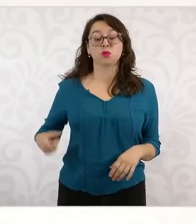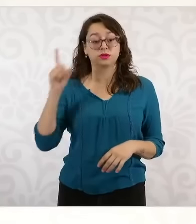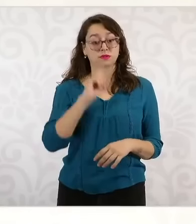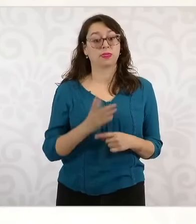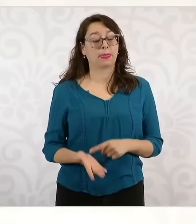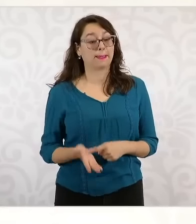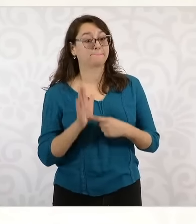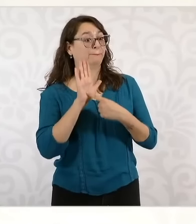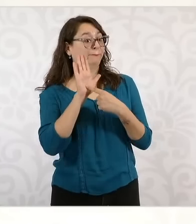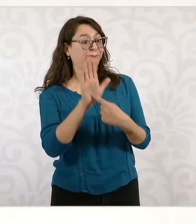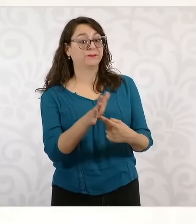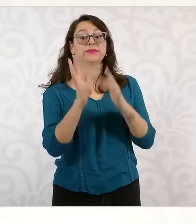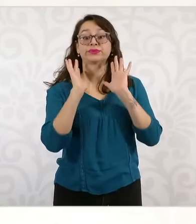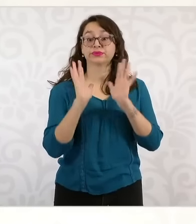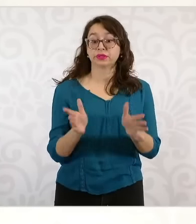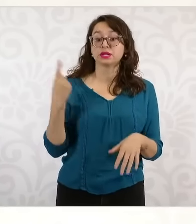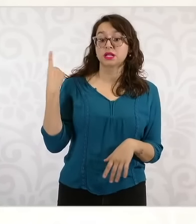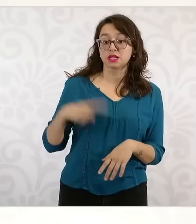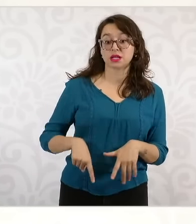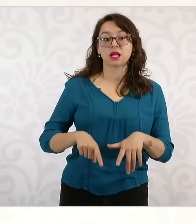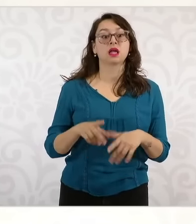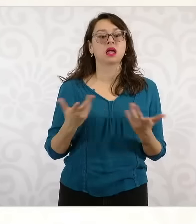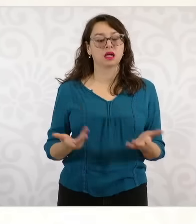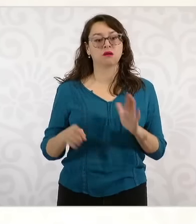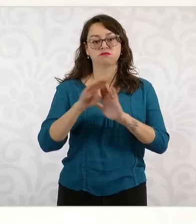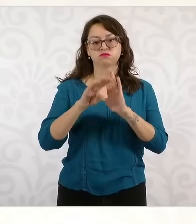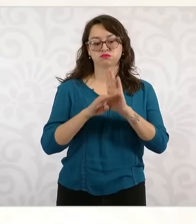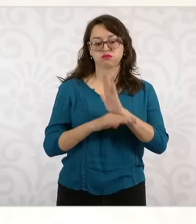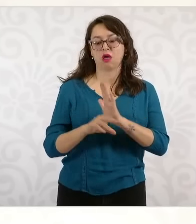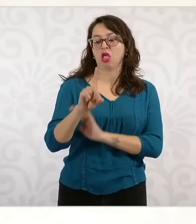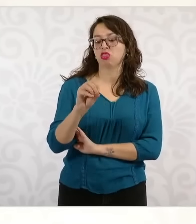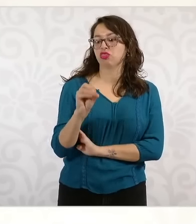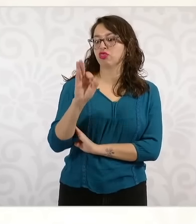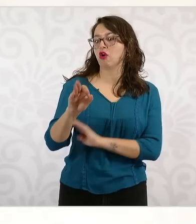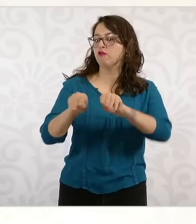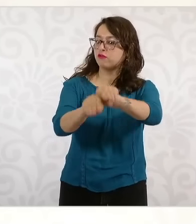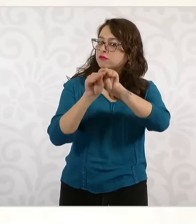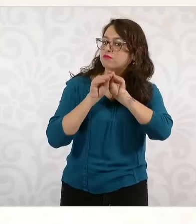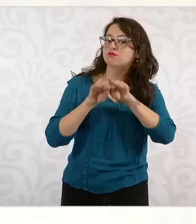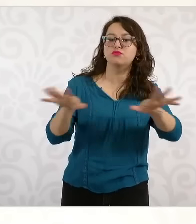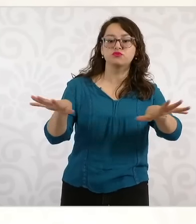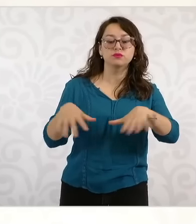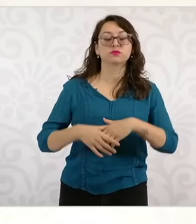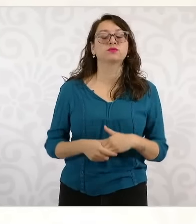en con su instrucción se va a publicar las bases en el Diario Oficial de la Federación y una vez